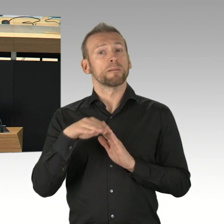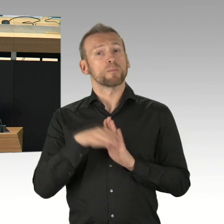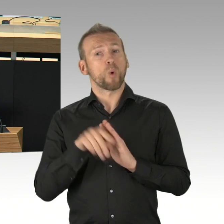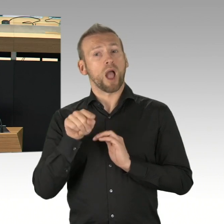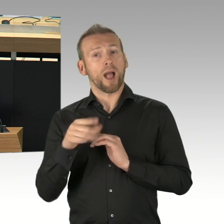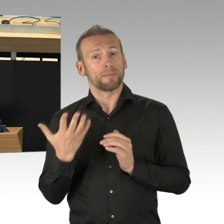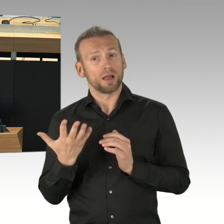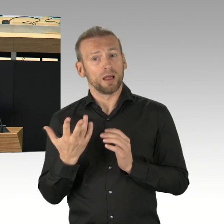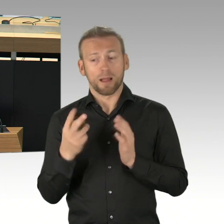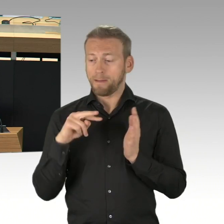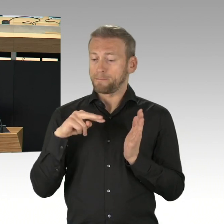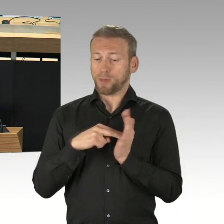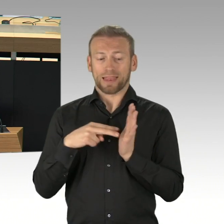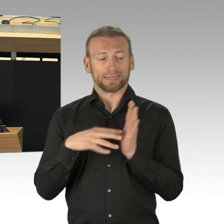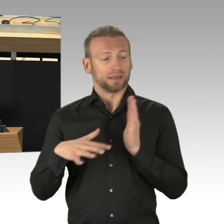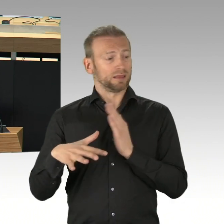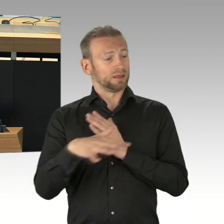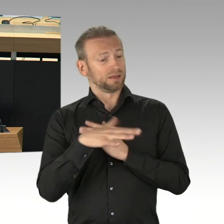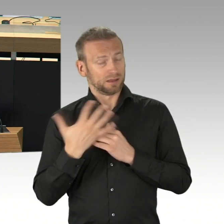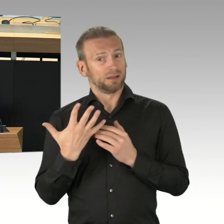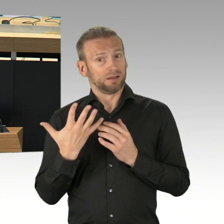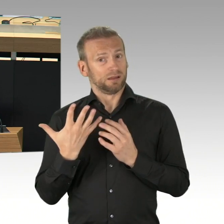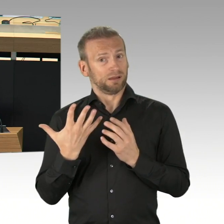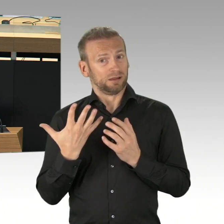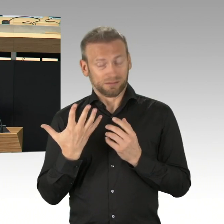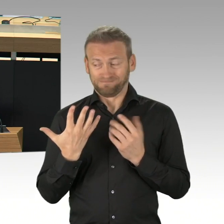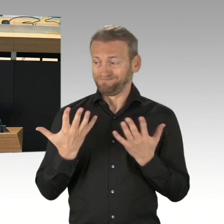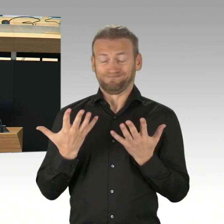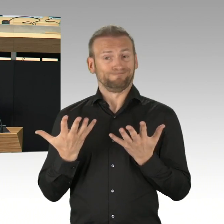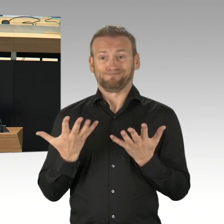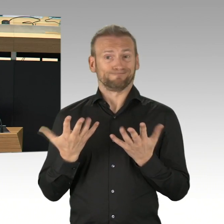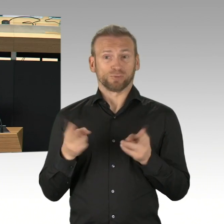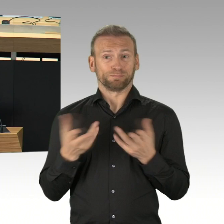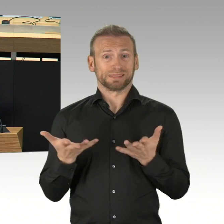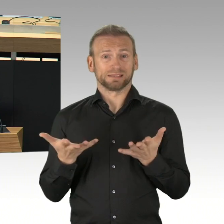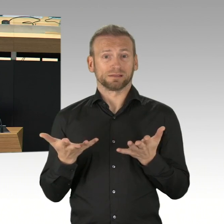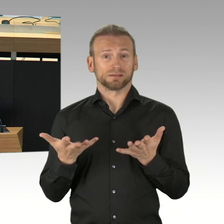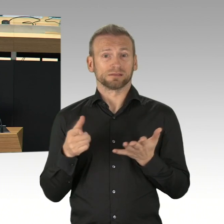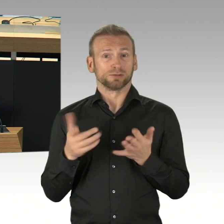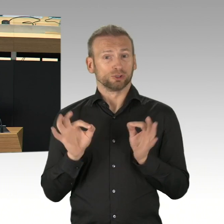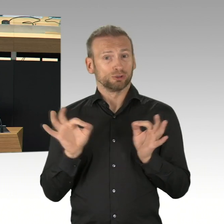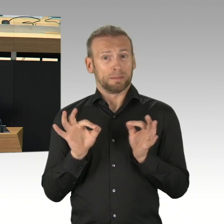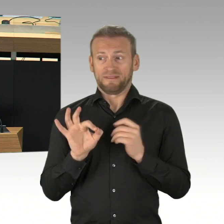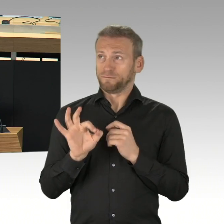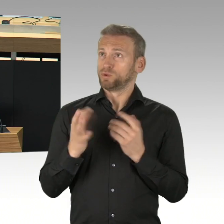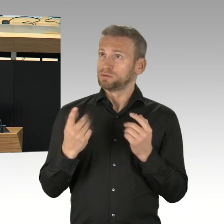der Berliner Landespolitik den Rücken zu kehren, können auch Sie sich nicht der politischen Verantwortung entziehen,